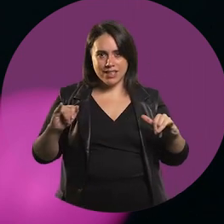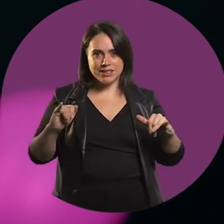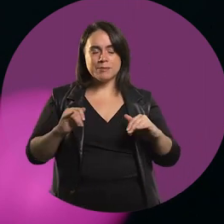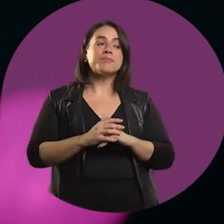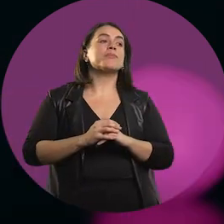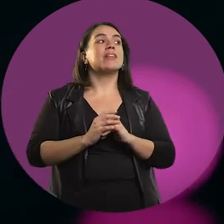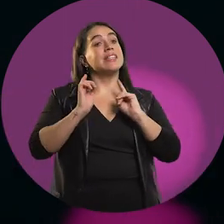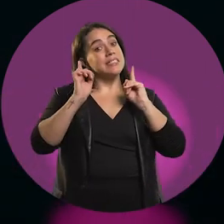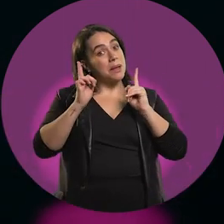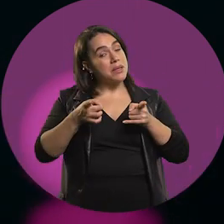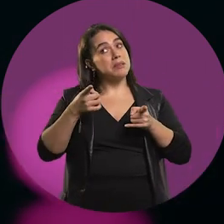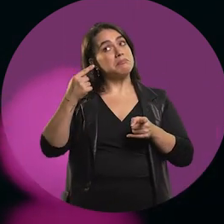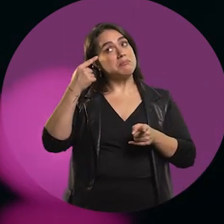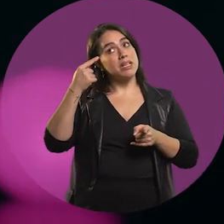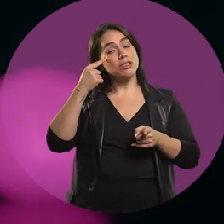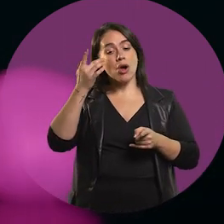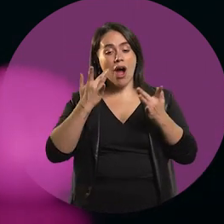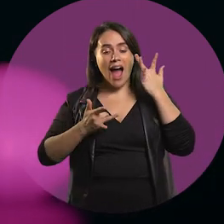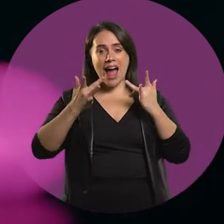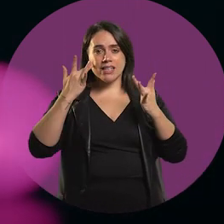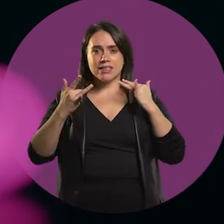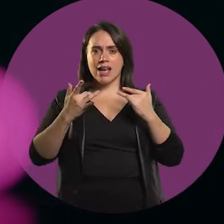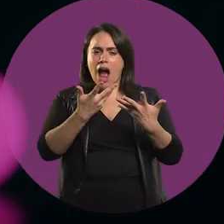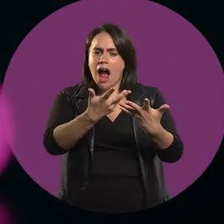También creo en el arte como herramienta transformadora,